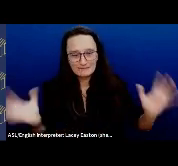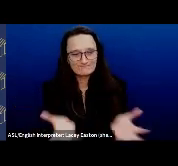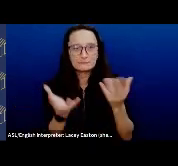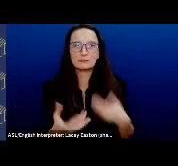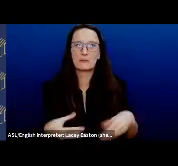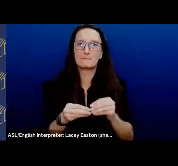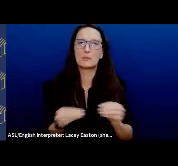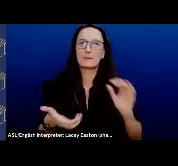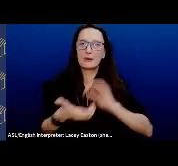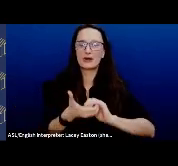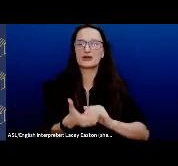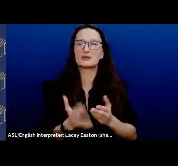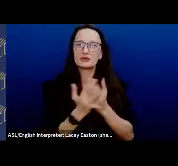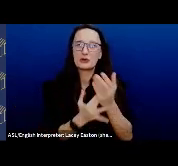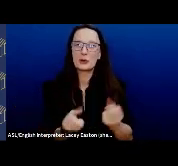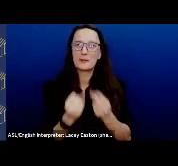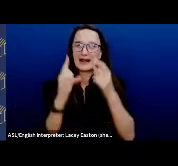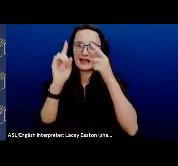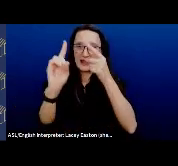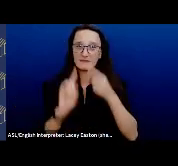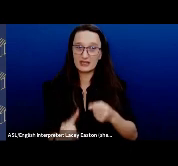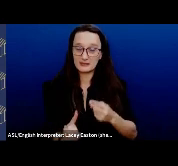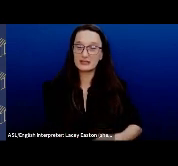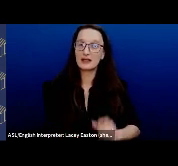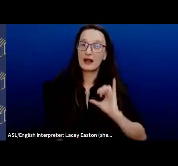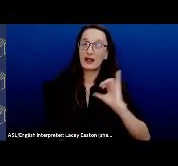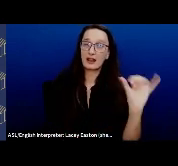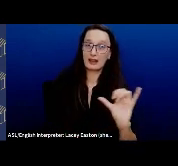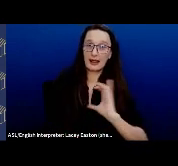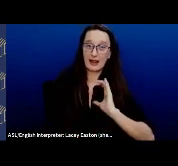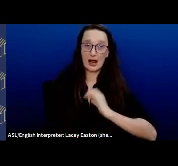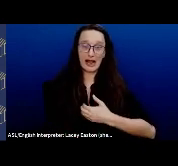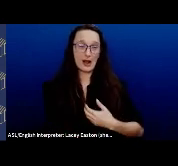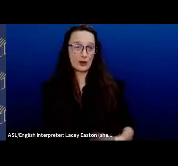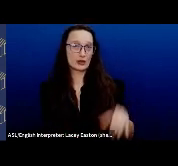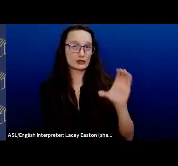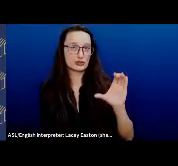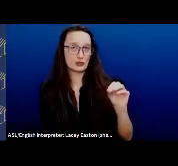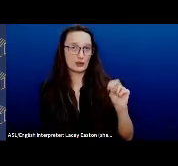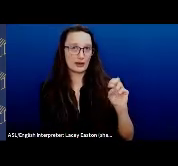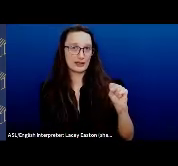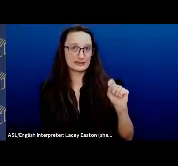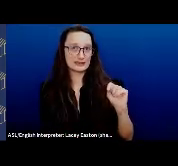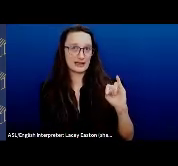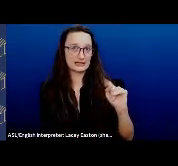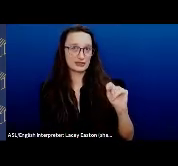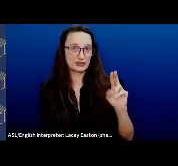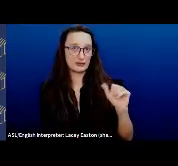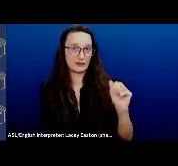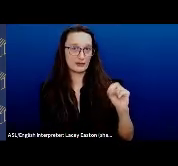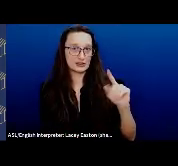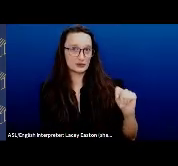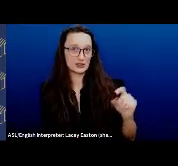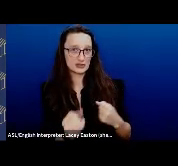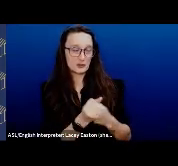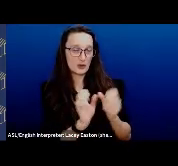como el desarrollo de nuestra oficina de apoyo al constituyente y seminarios web estatales como el de hoy.